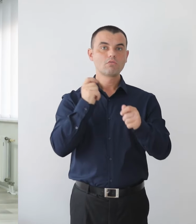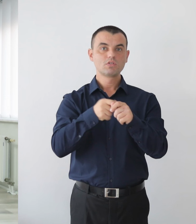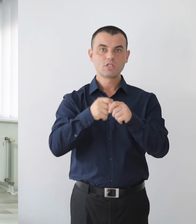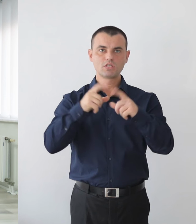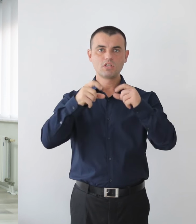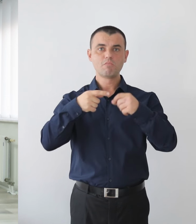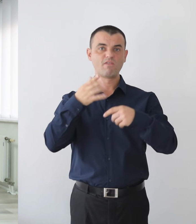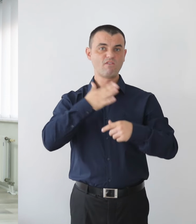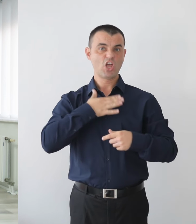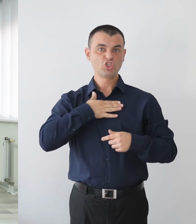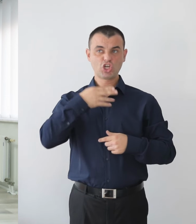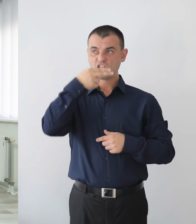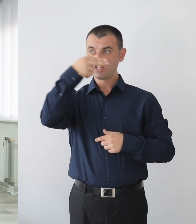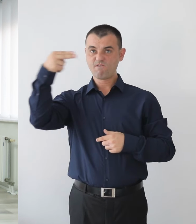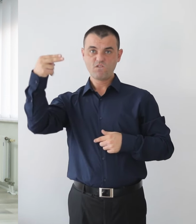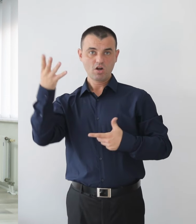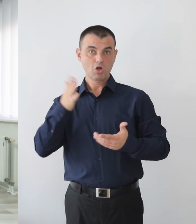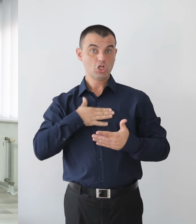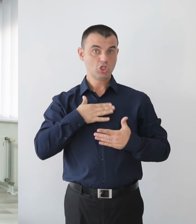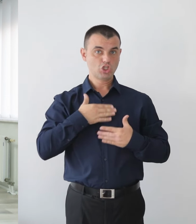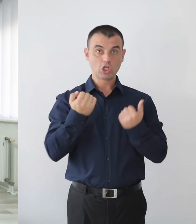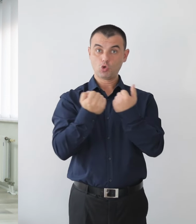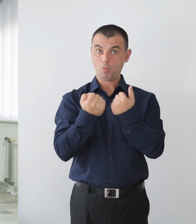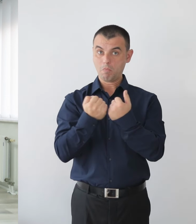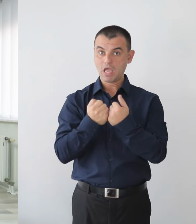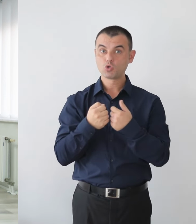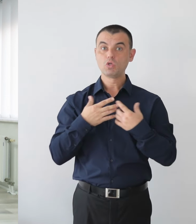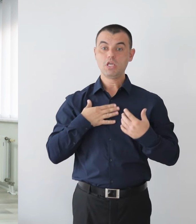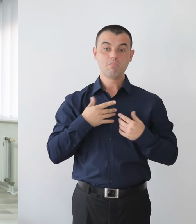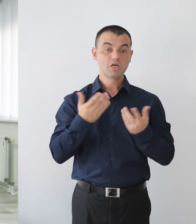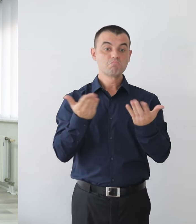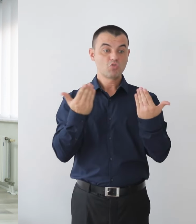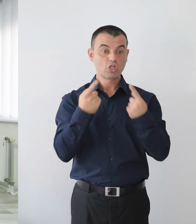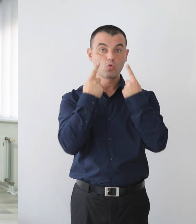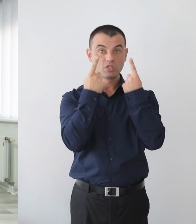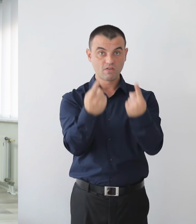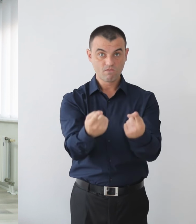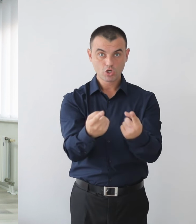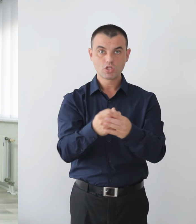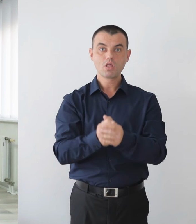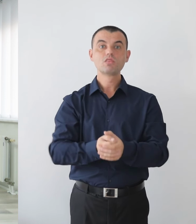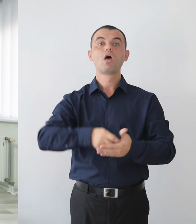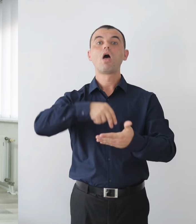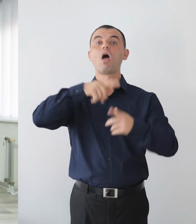Когато фотосесията се извършва в частна или фирмена собственост или място, разпознаваемо на снимките,